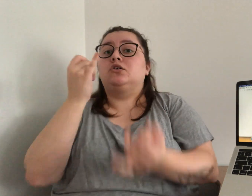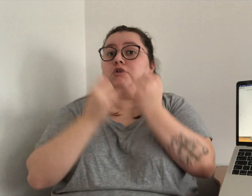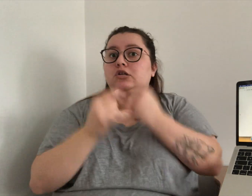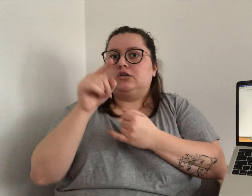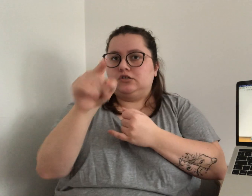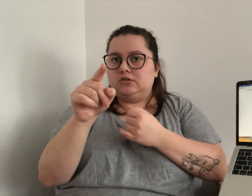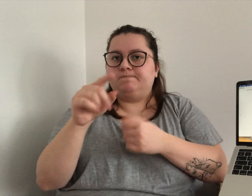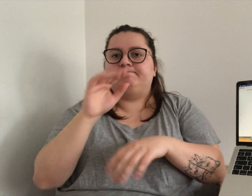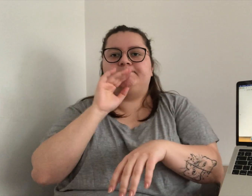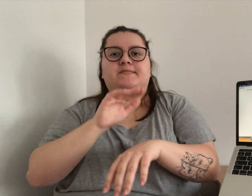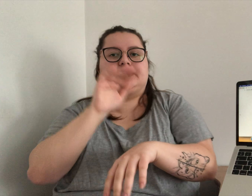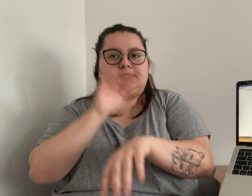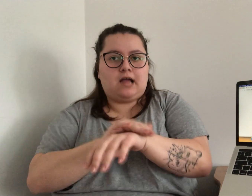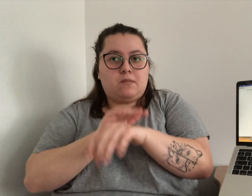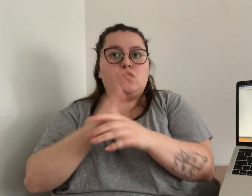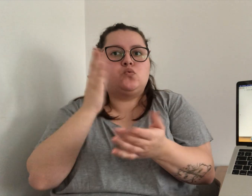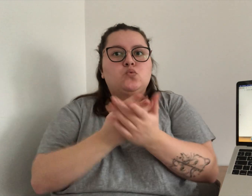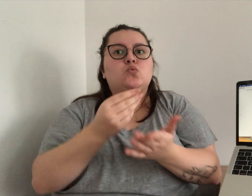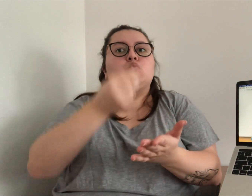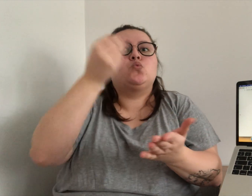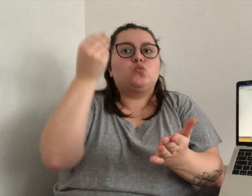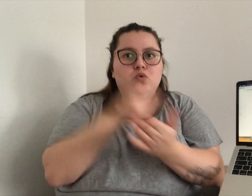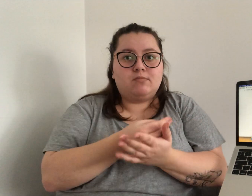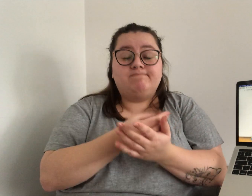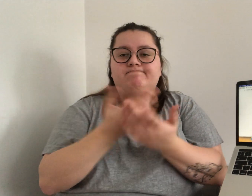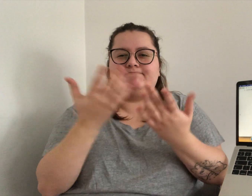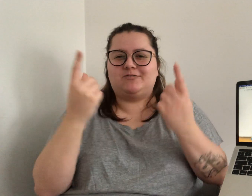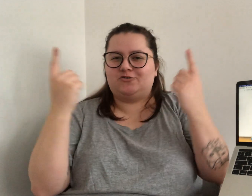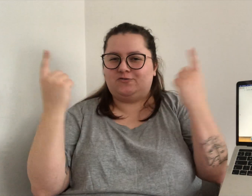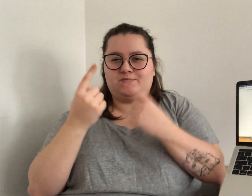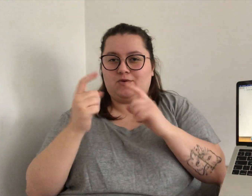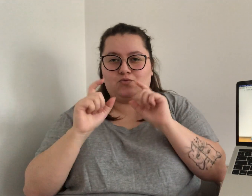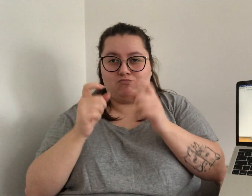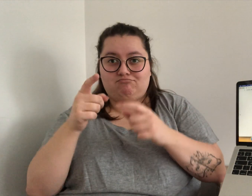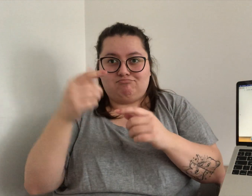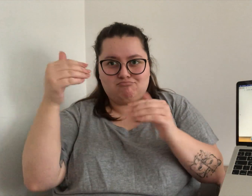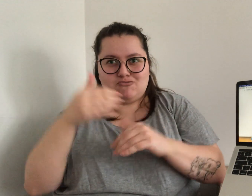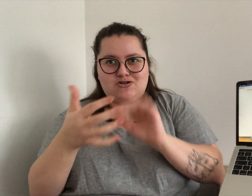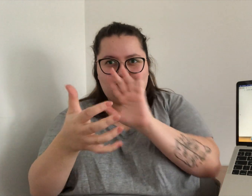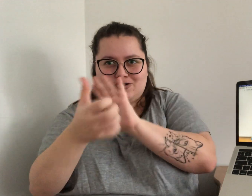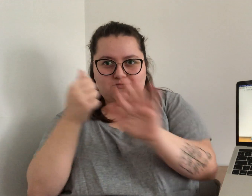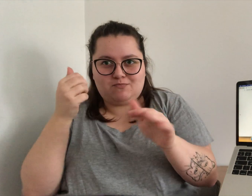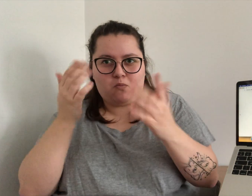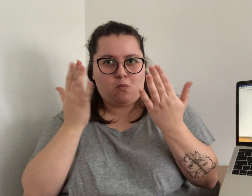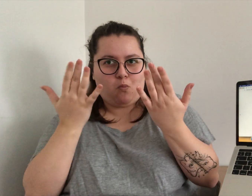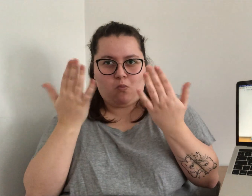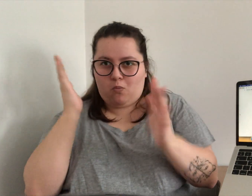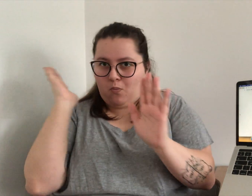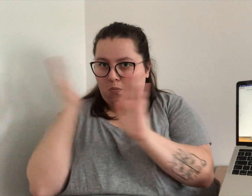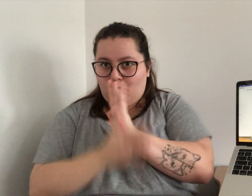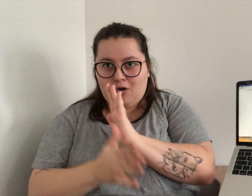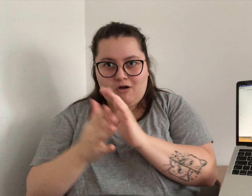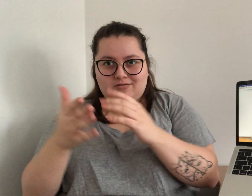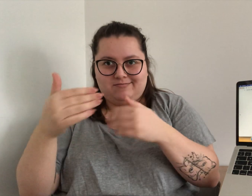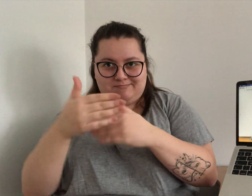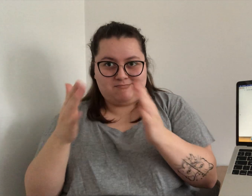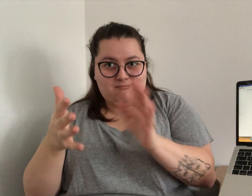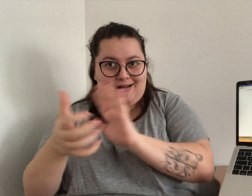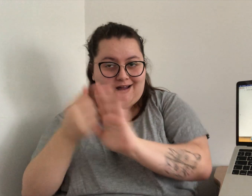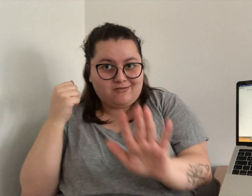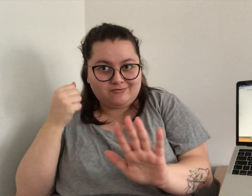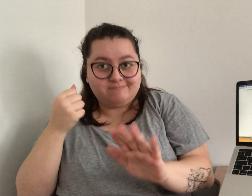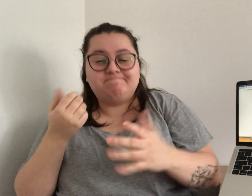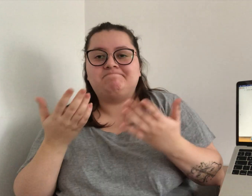Świetne jest też to, że przy zakupie możesz odebrać paczkę w prosty sposób.